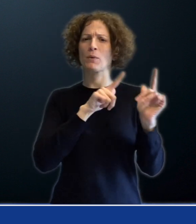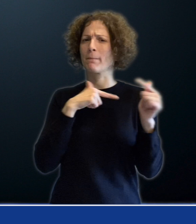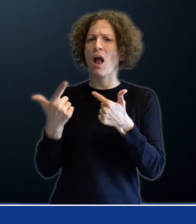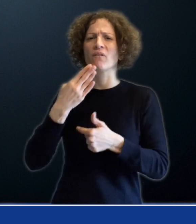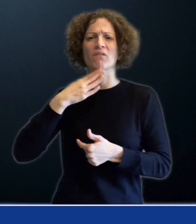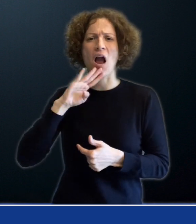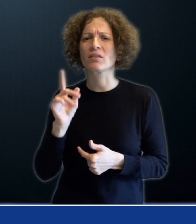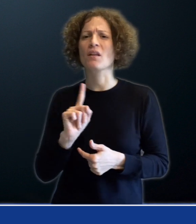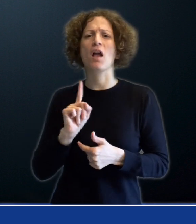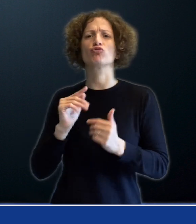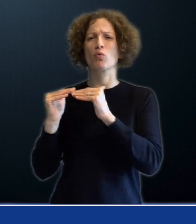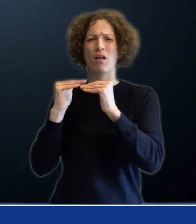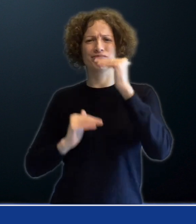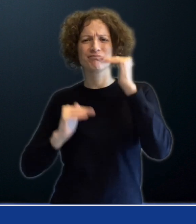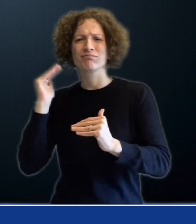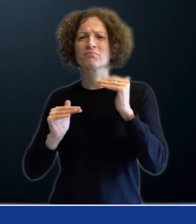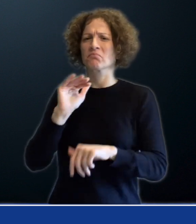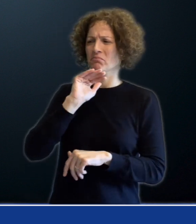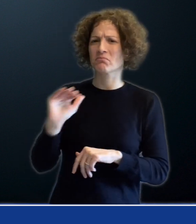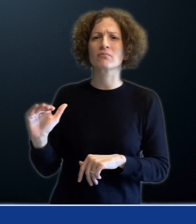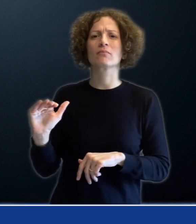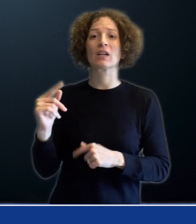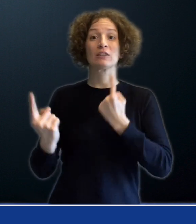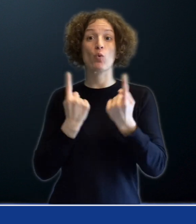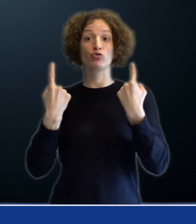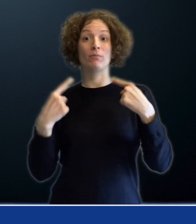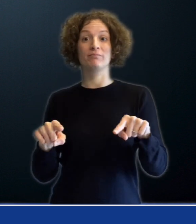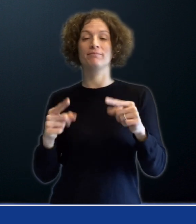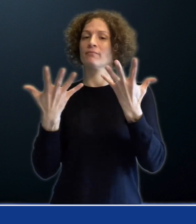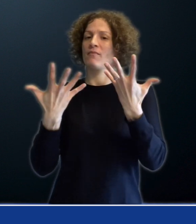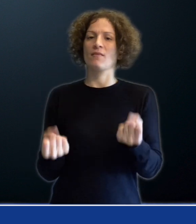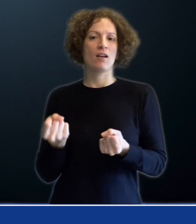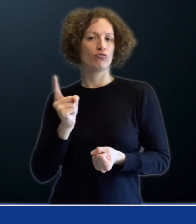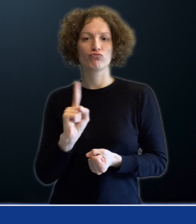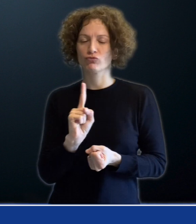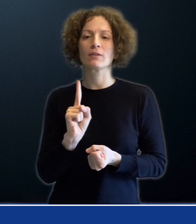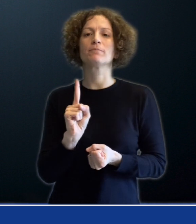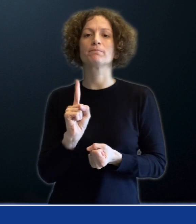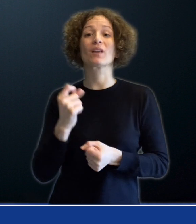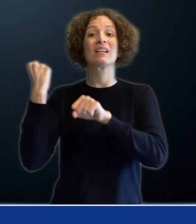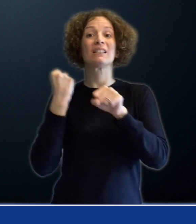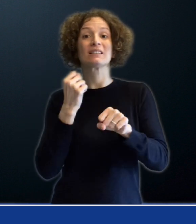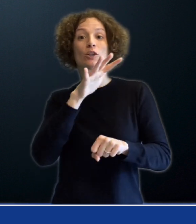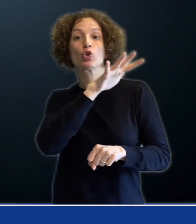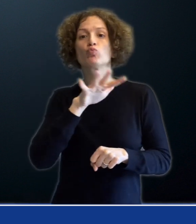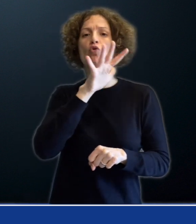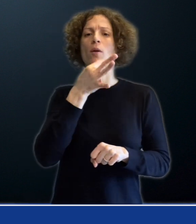e l’esclusione dal mondo del lavoro resta una delle principali cause di svantaggio, disuguaglianze e marginalità.